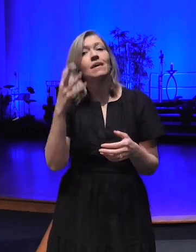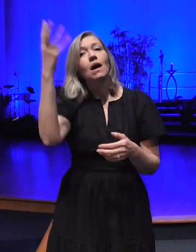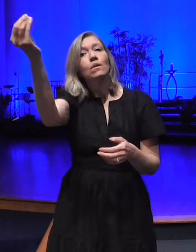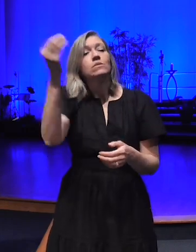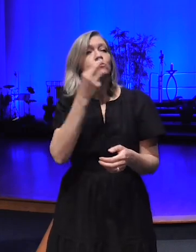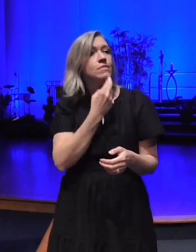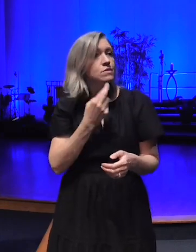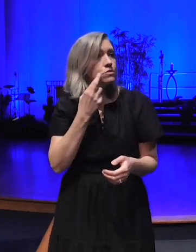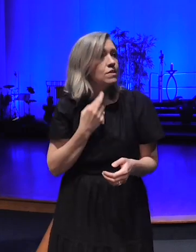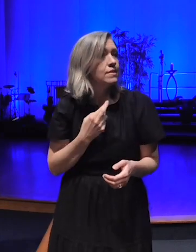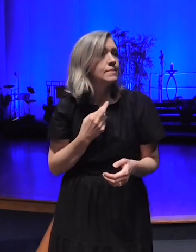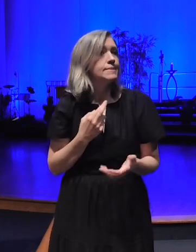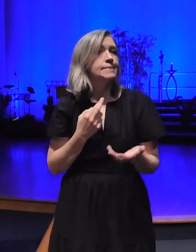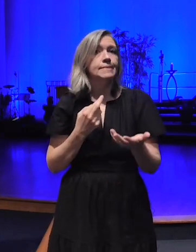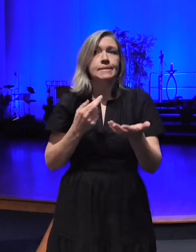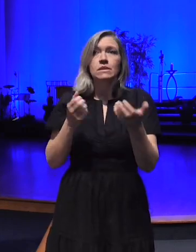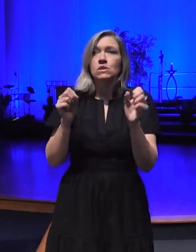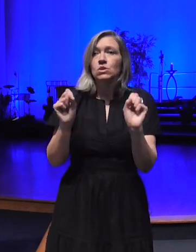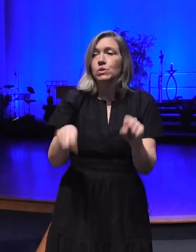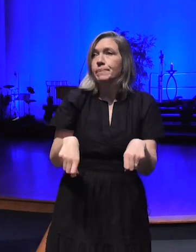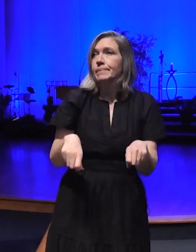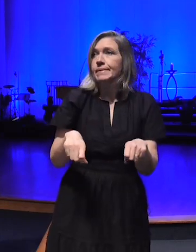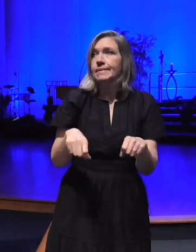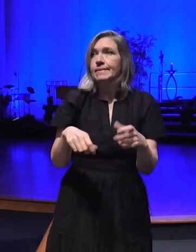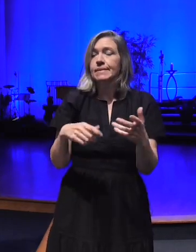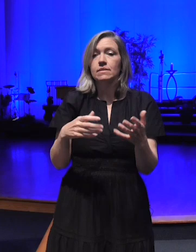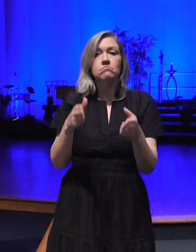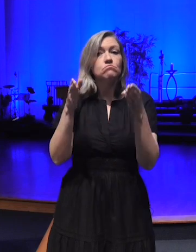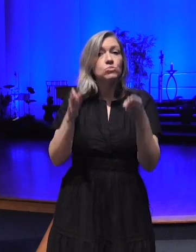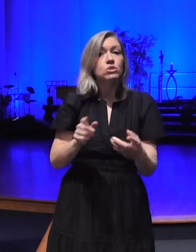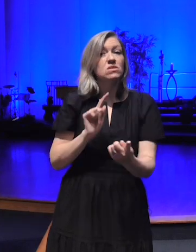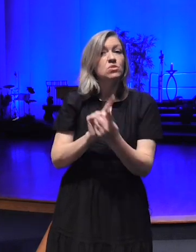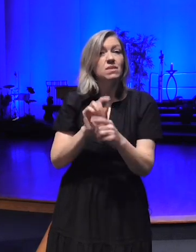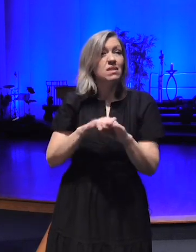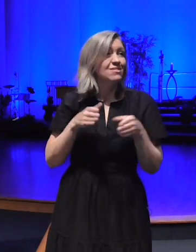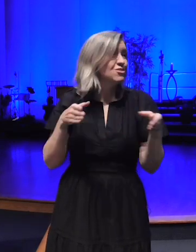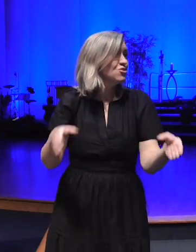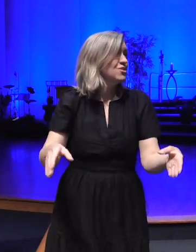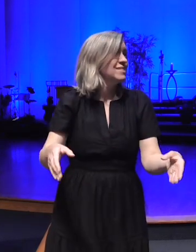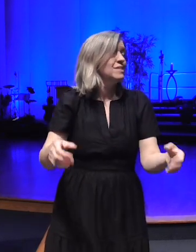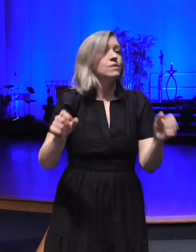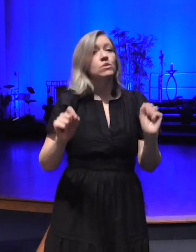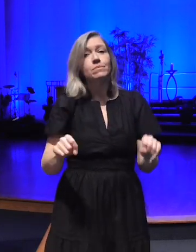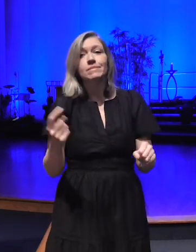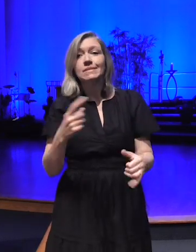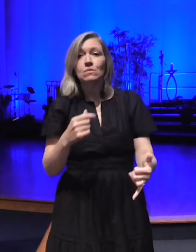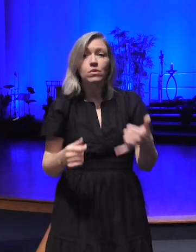podría ser alguien que conoces en la calle podría ser una llamada que recibes o una llamada que haces,